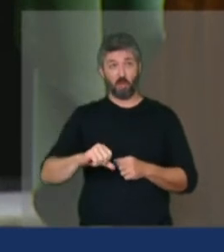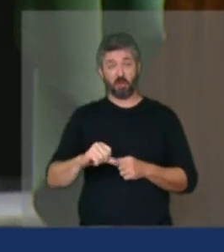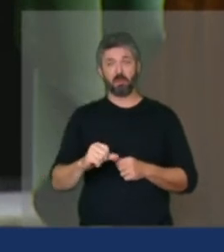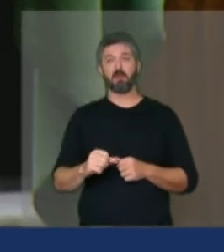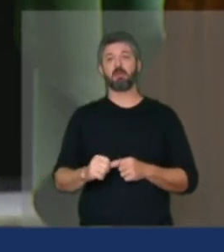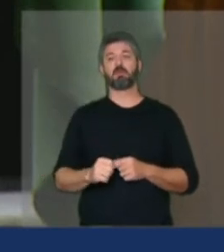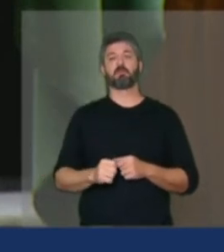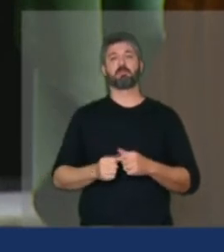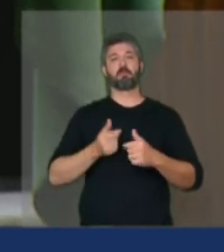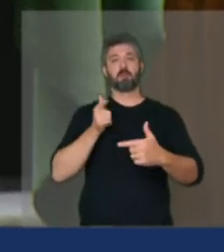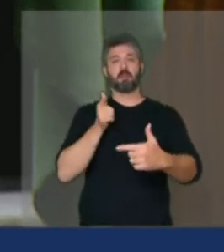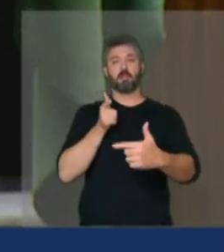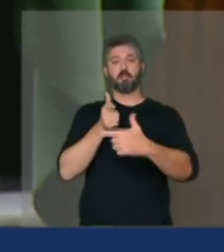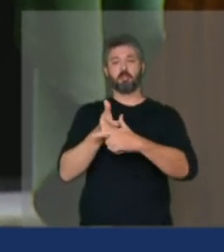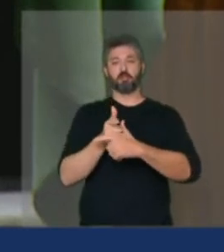PRESIDENTE BOLSONARO FEZ FOI